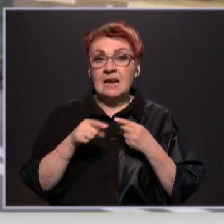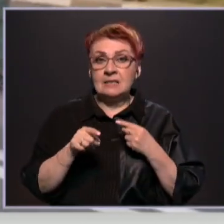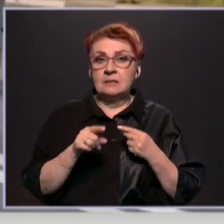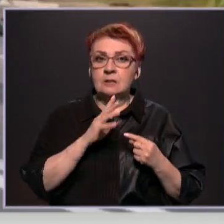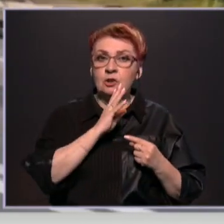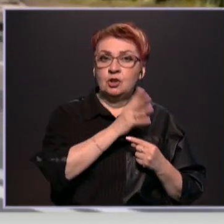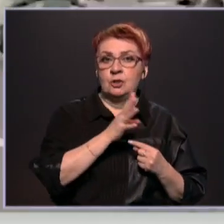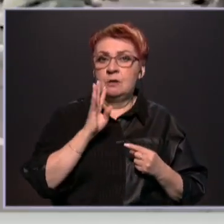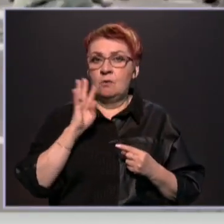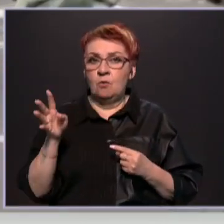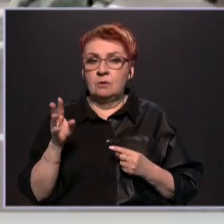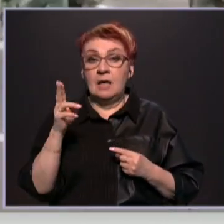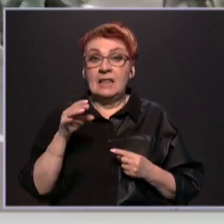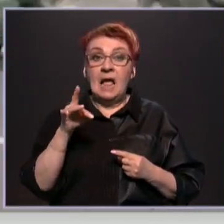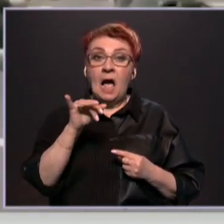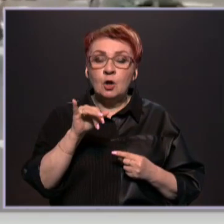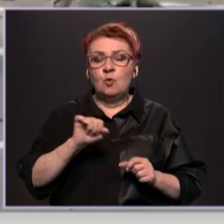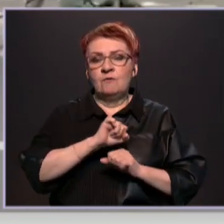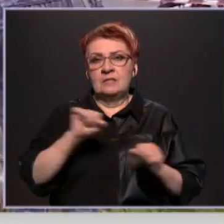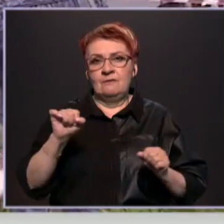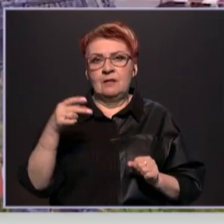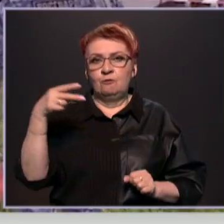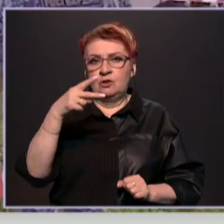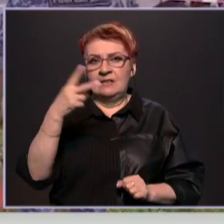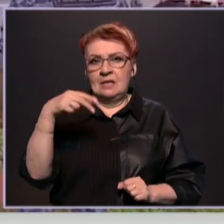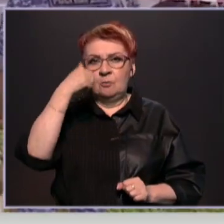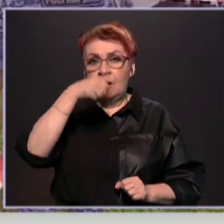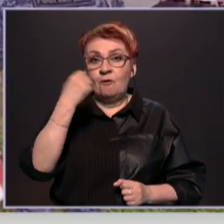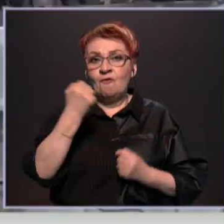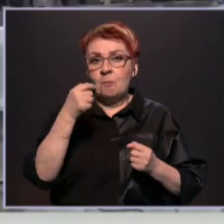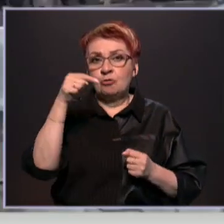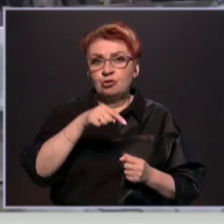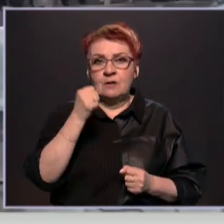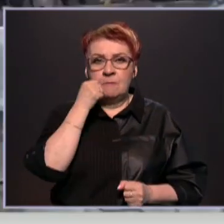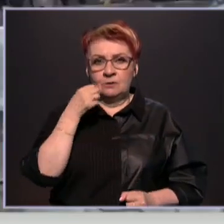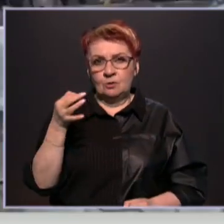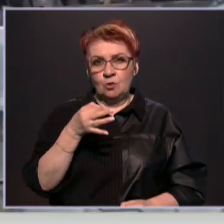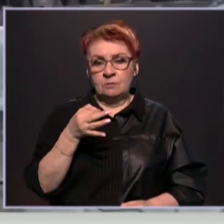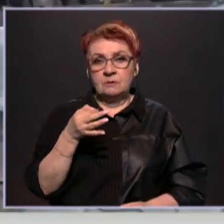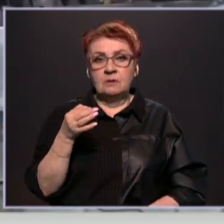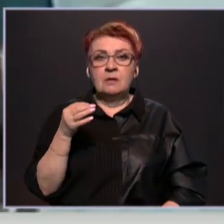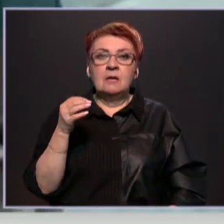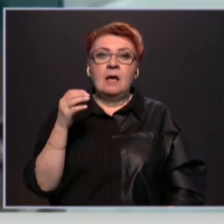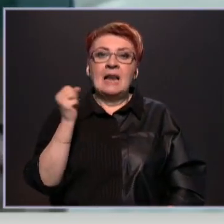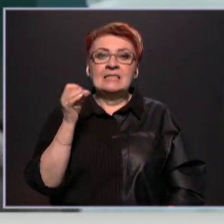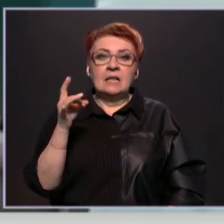дугину взорвали в собственном автомобиле в 2022 году в Подмосковье Александр Захарченко скончался